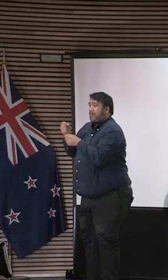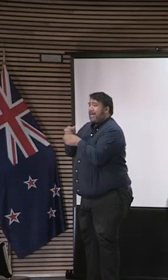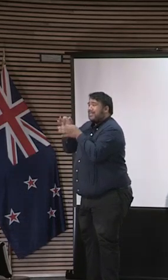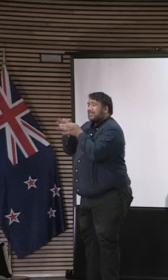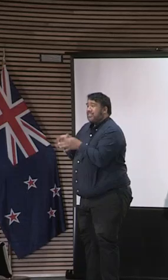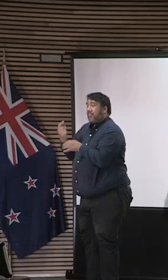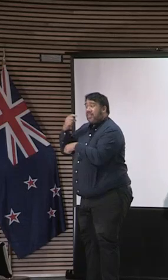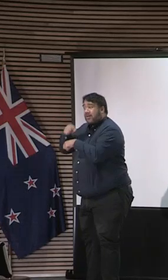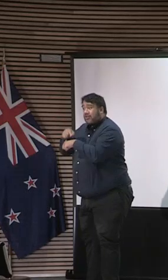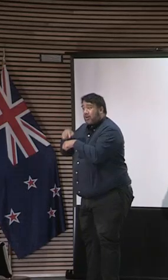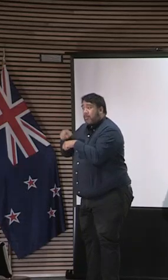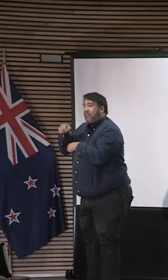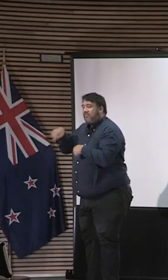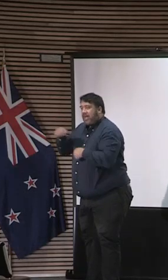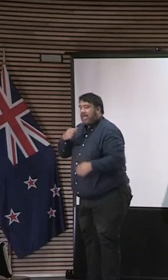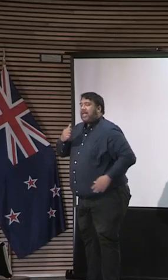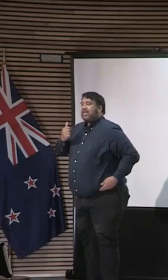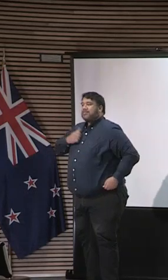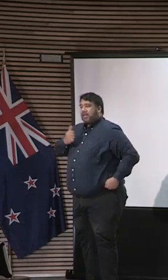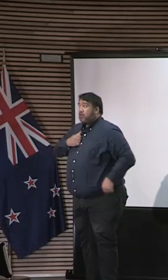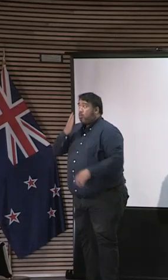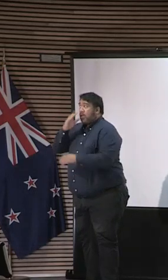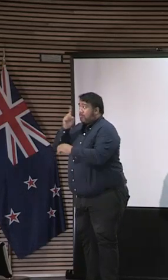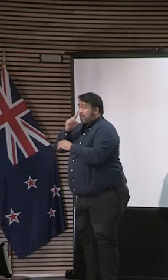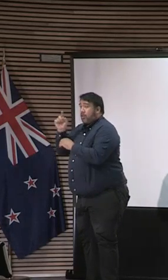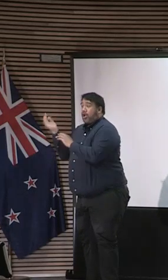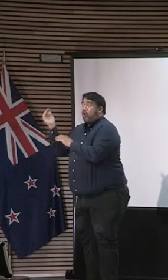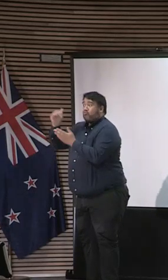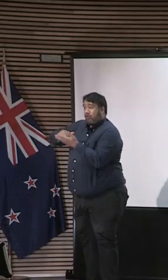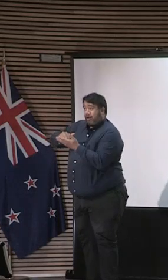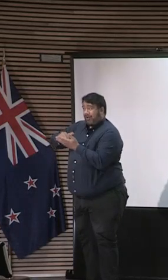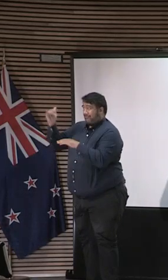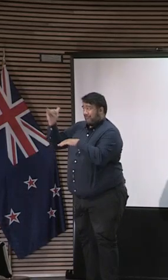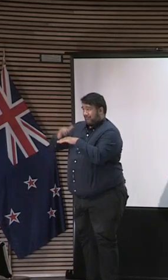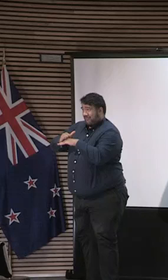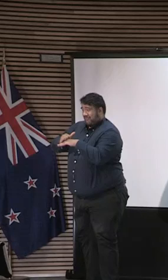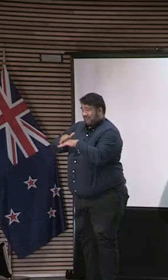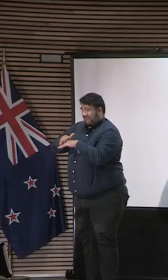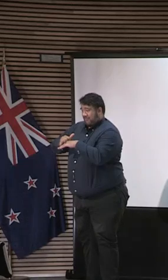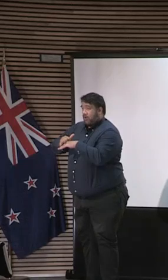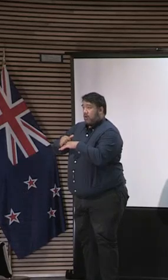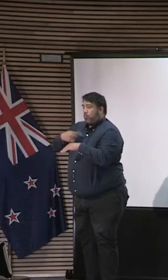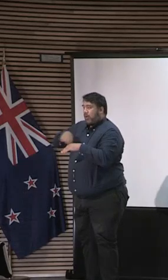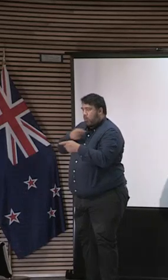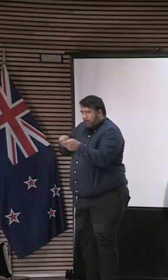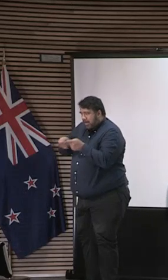Kaore au i te tino. Ki taku